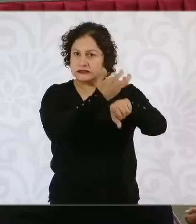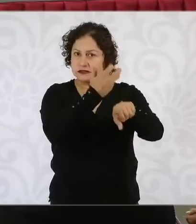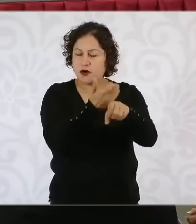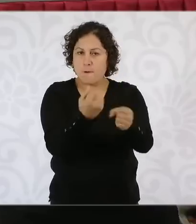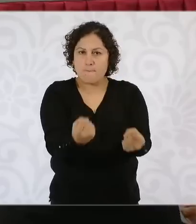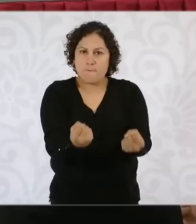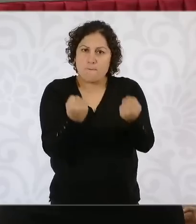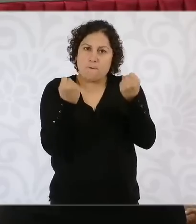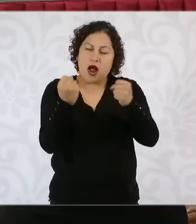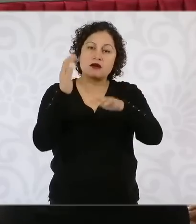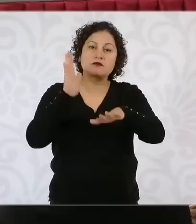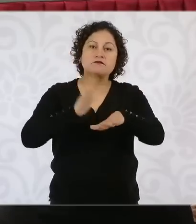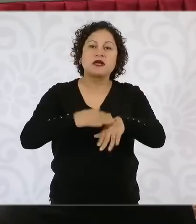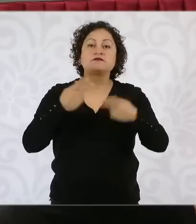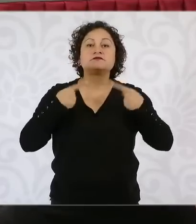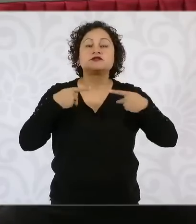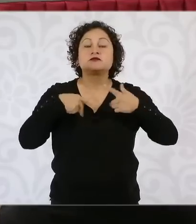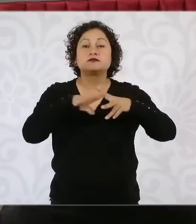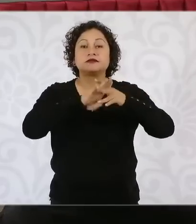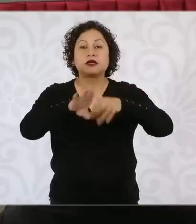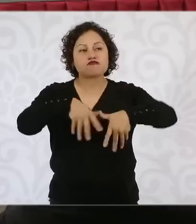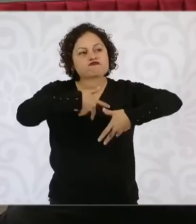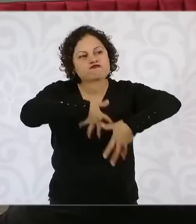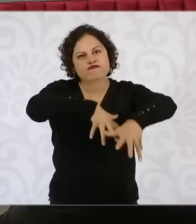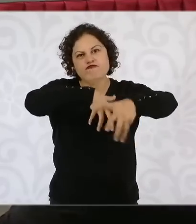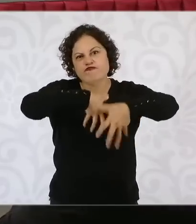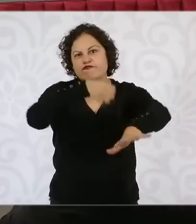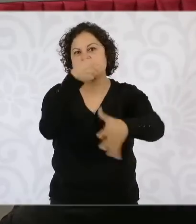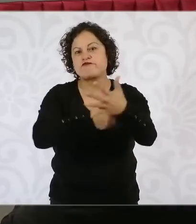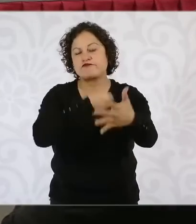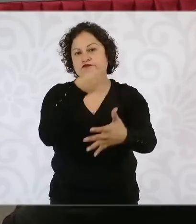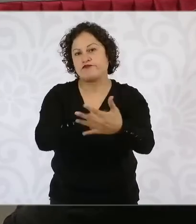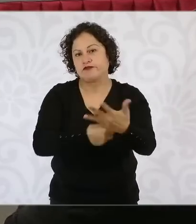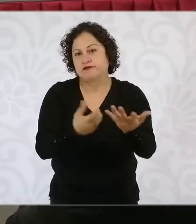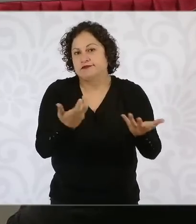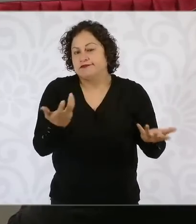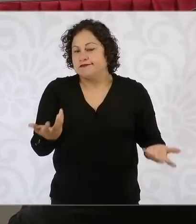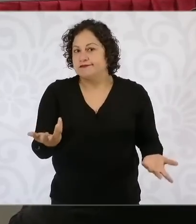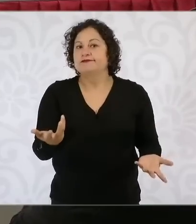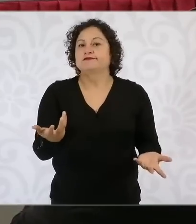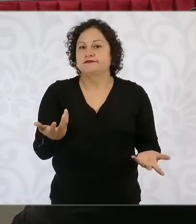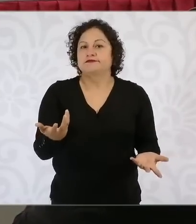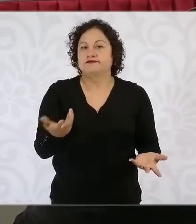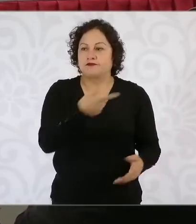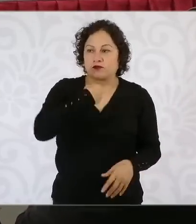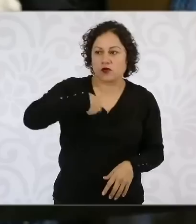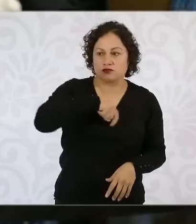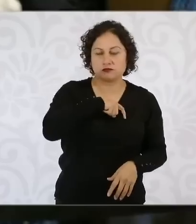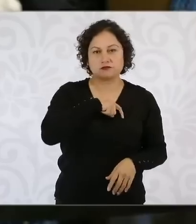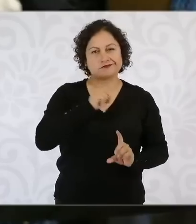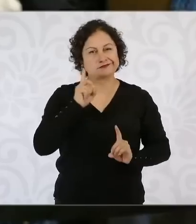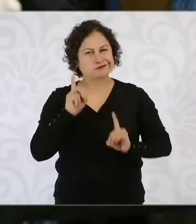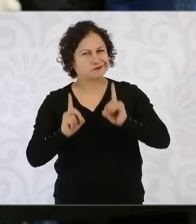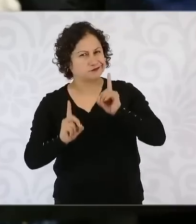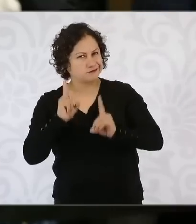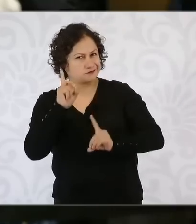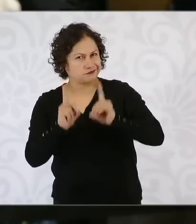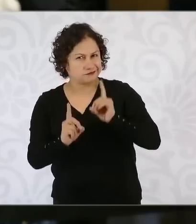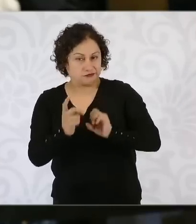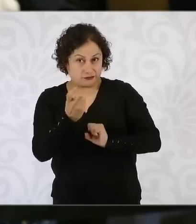que también pudiéramos bueno estaremos en la duda de de de si en el tema migratorio de la